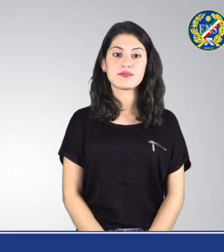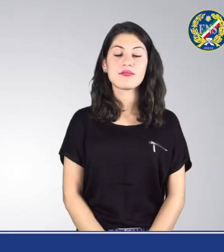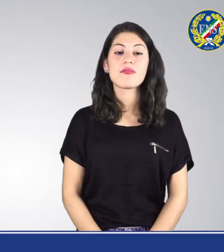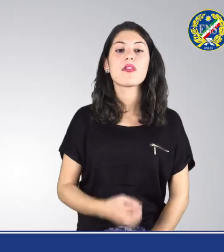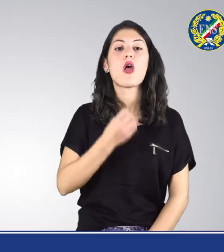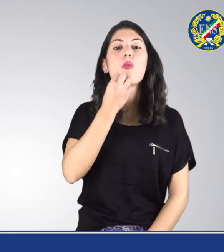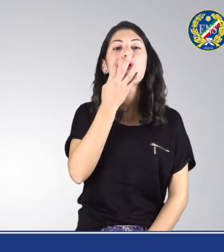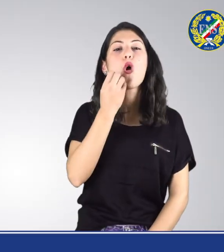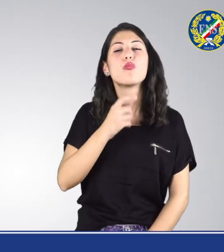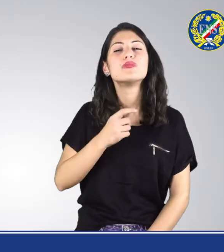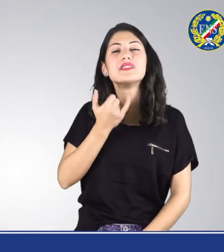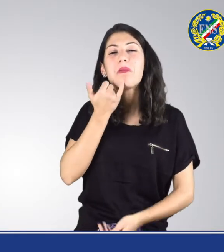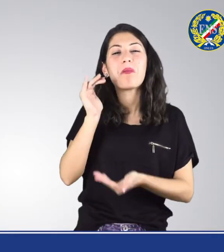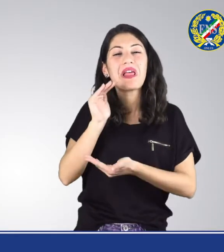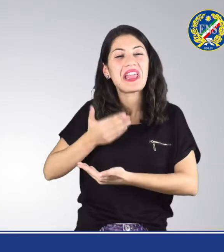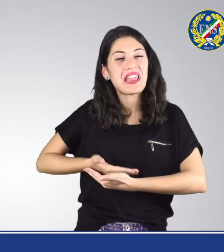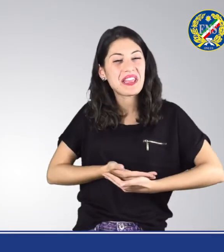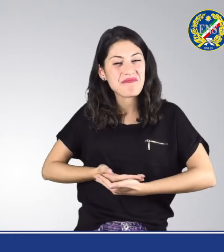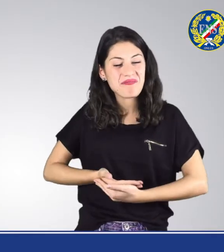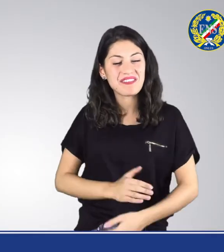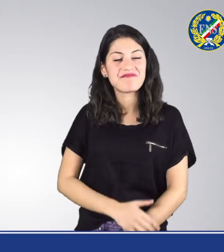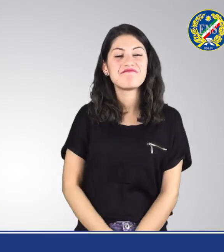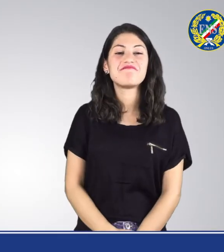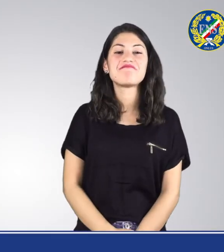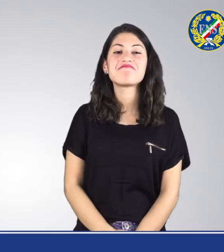Bonus bebè